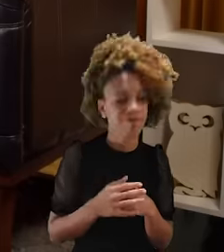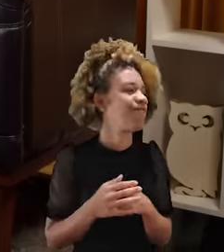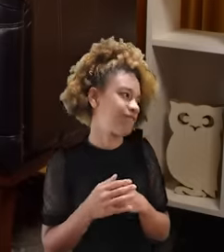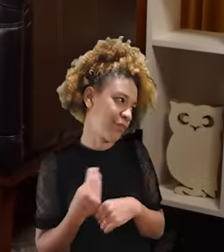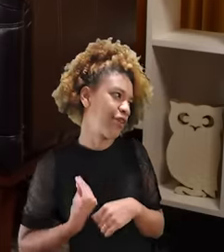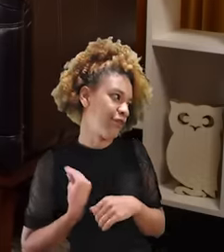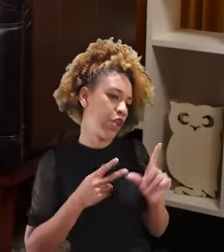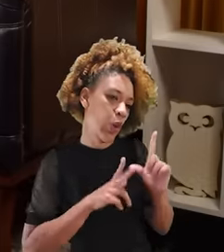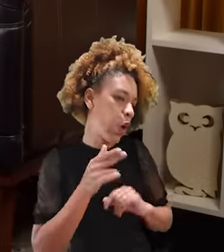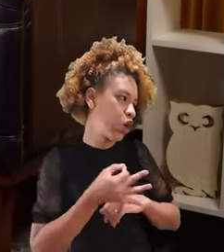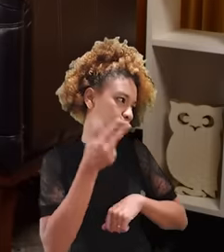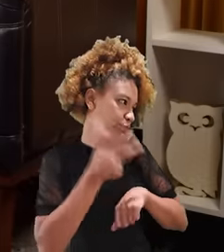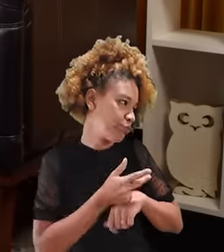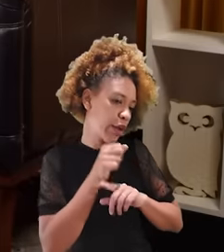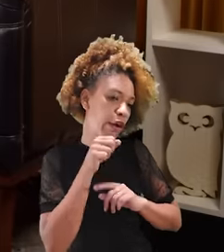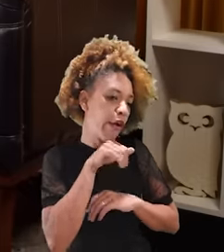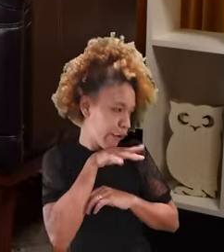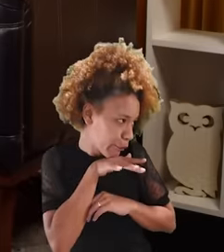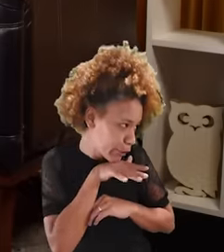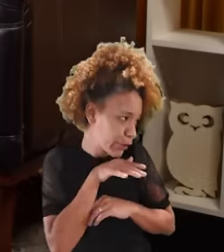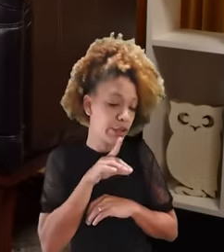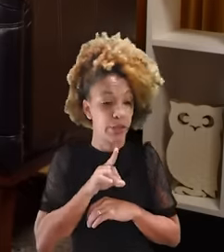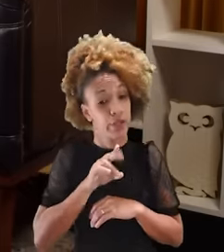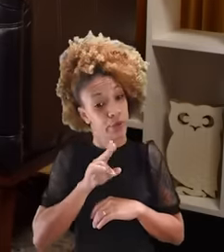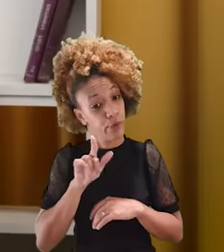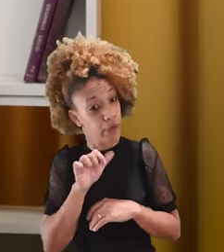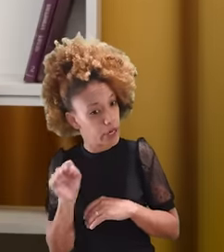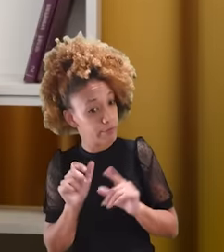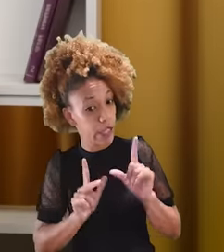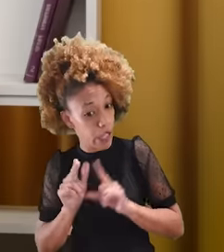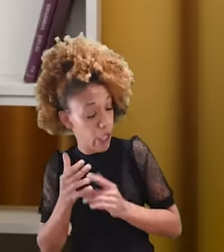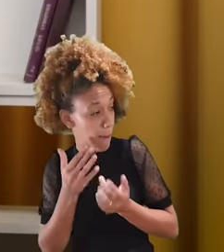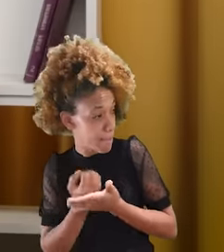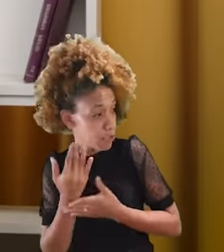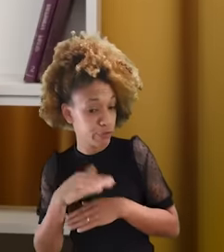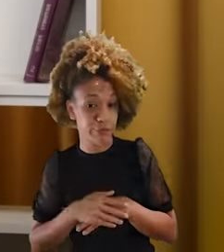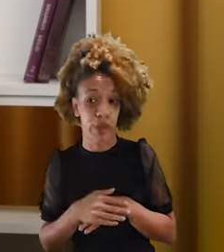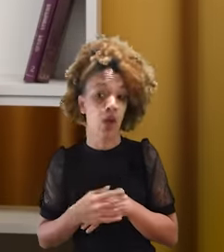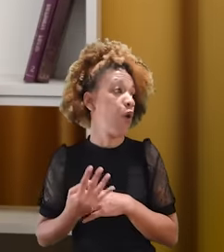o cortes do achismos vai muito mal e o Douglinhas cortes podcast faz a gente ter vídeos de 4 bilhões